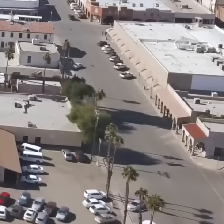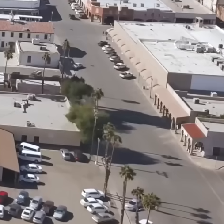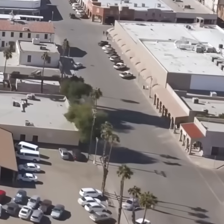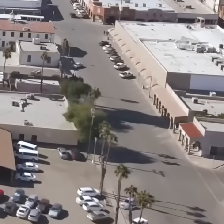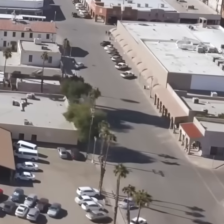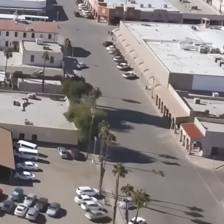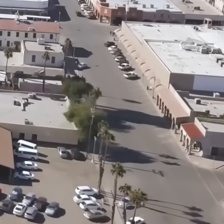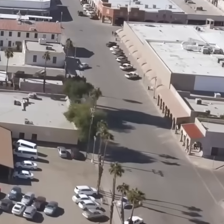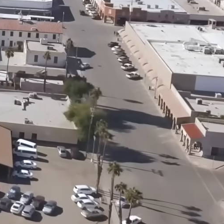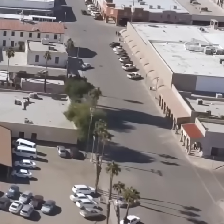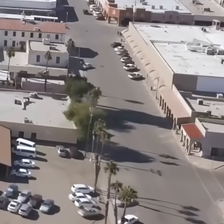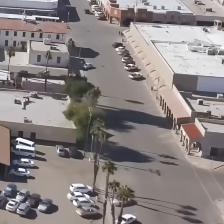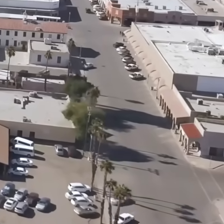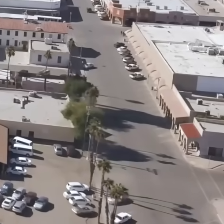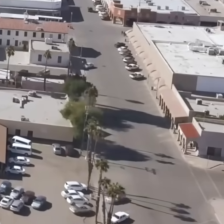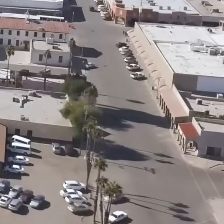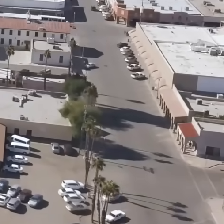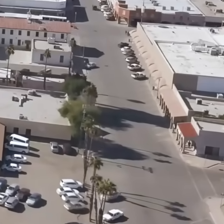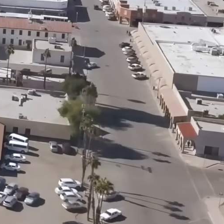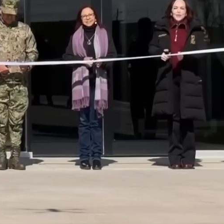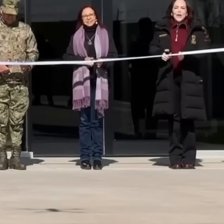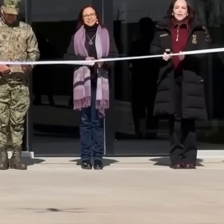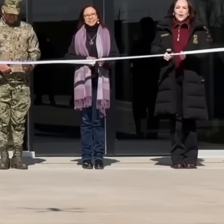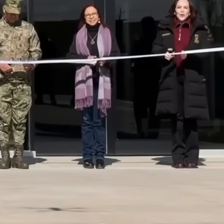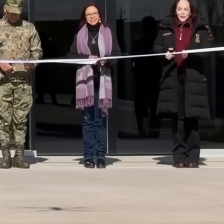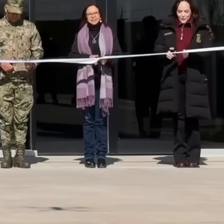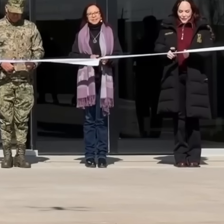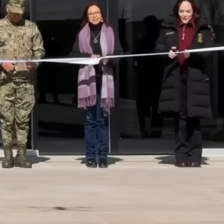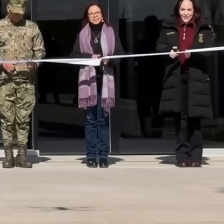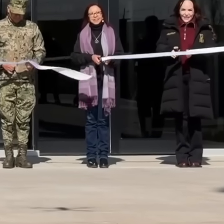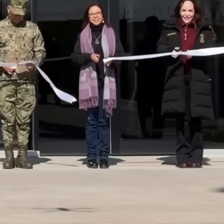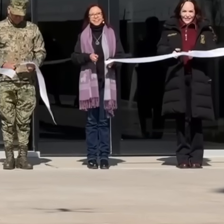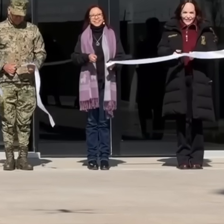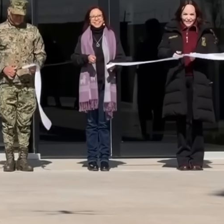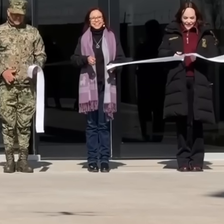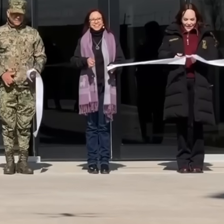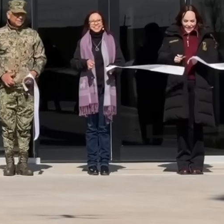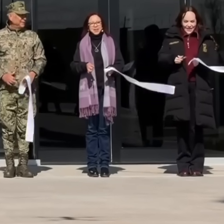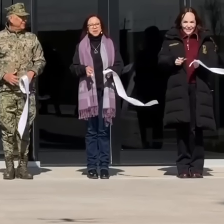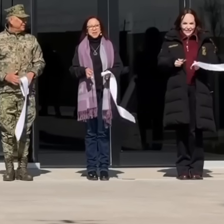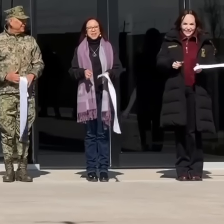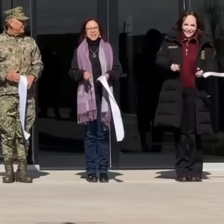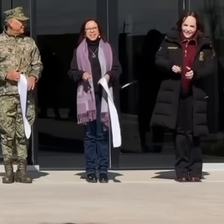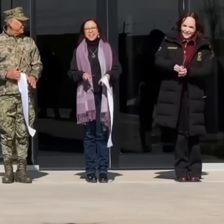de todo México. Hoy la inauguración de esta nueva aduana nacional es una realidad que nos llena de